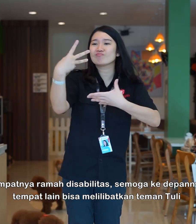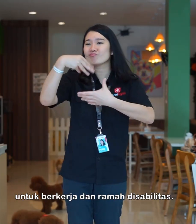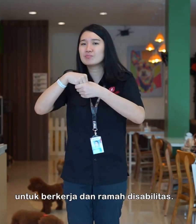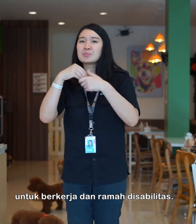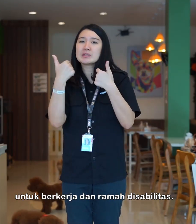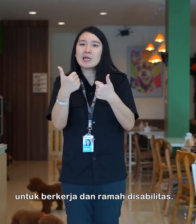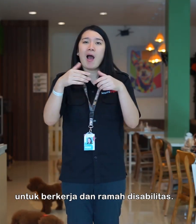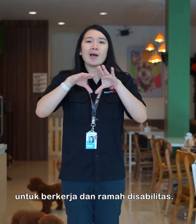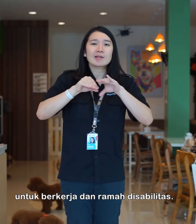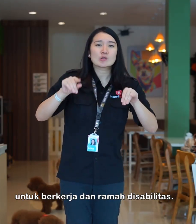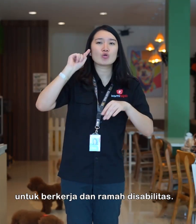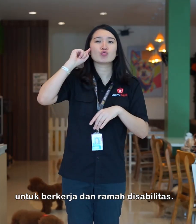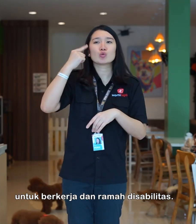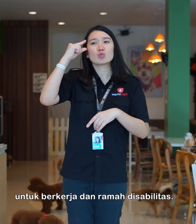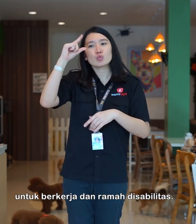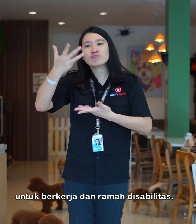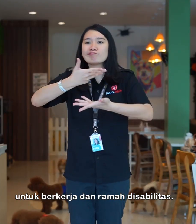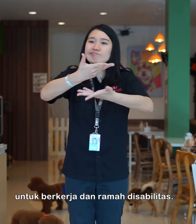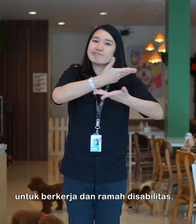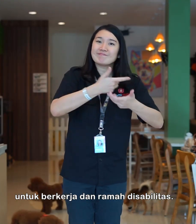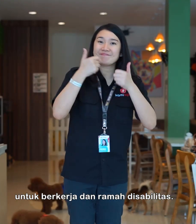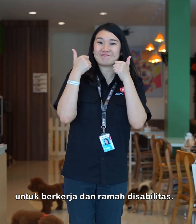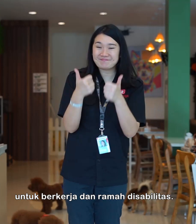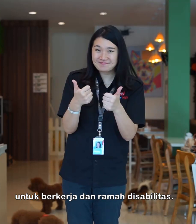untuk berkerja dan ramah disabilitas.